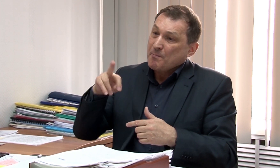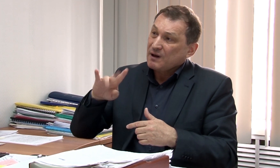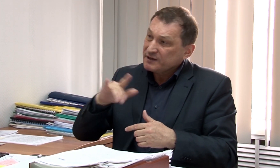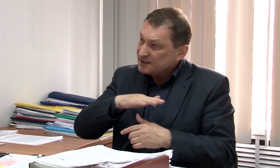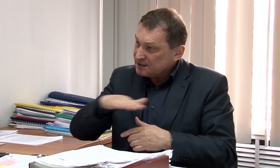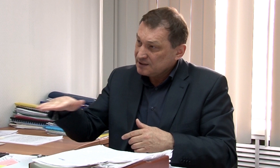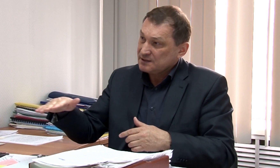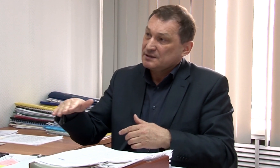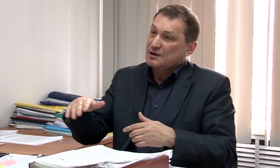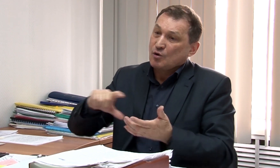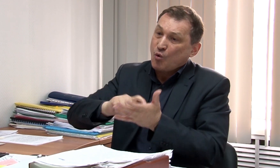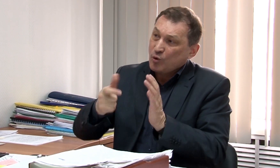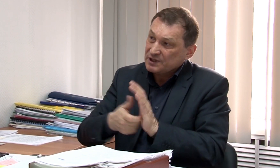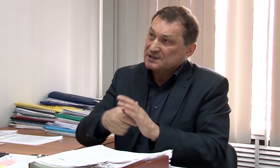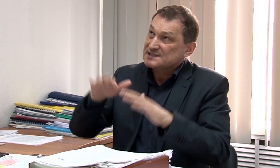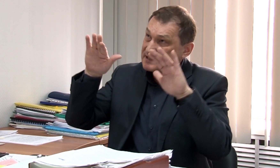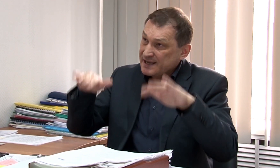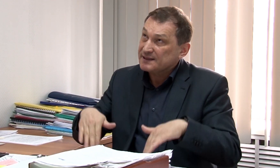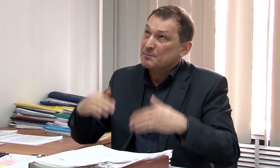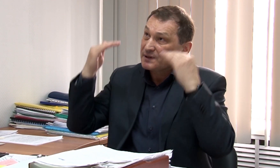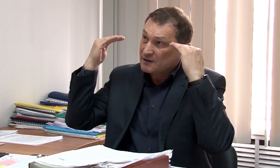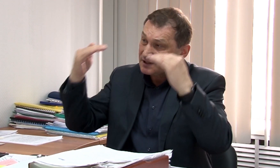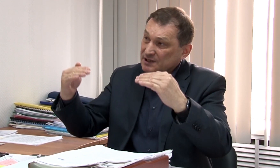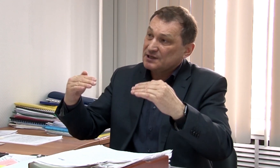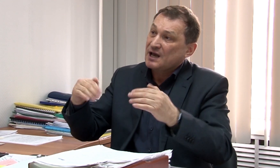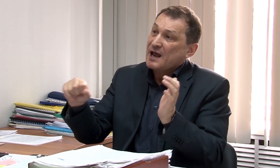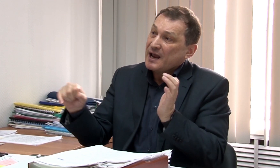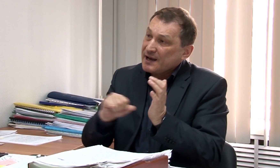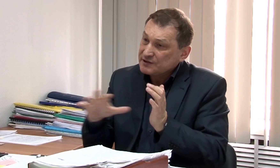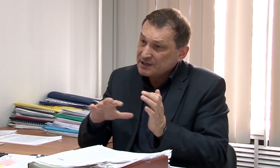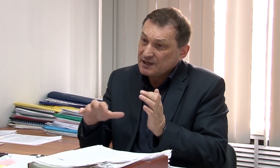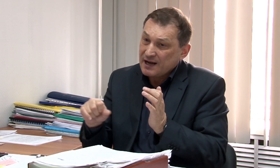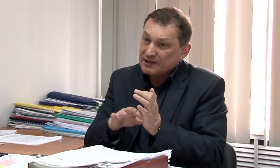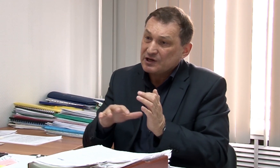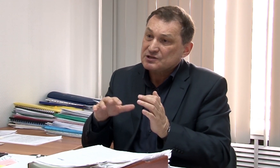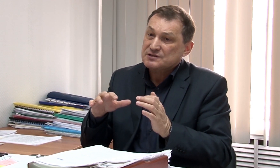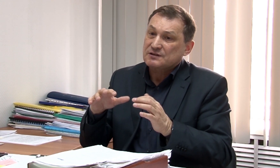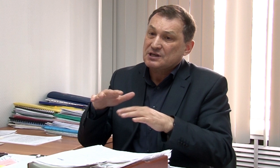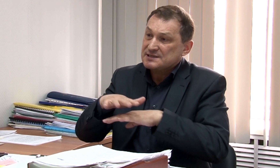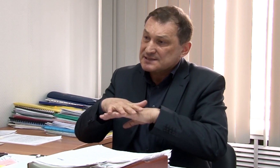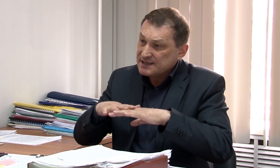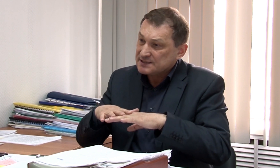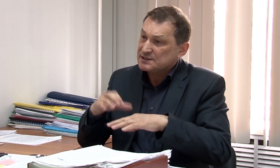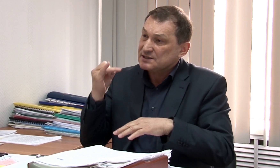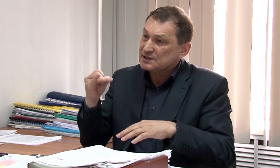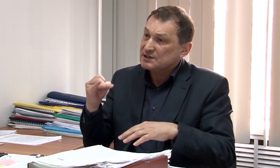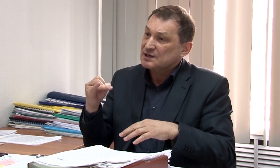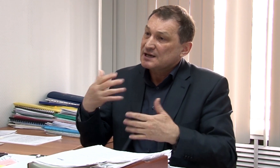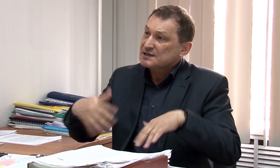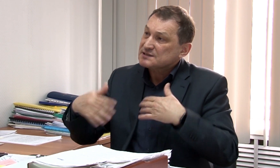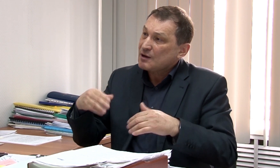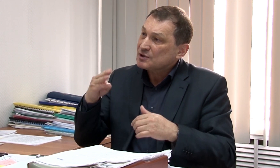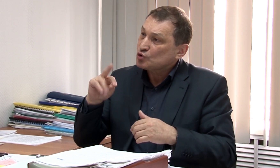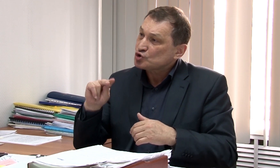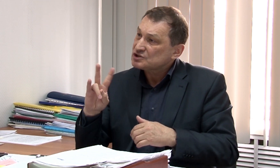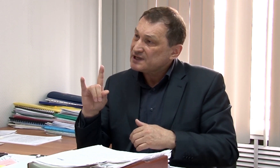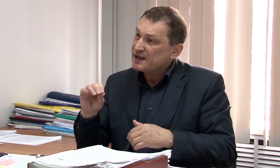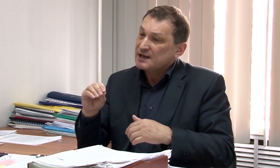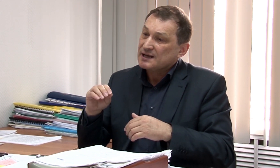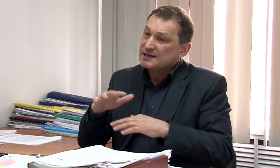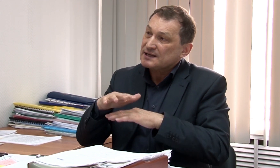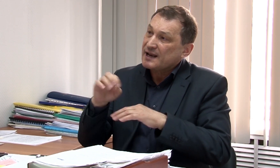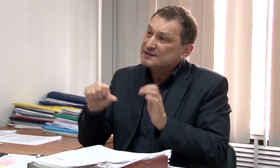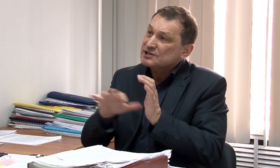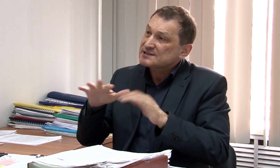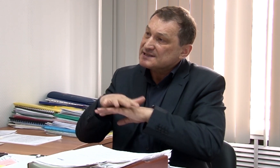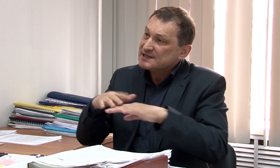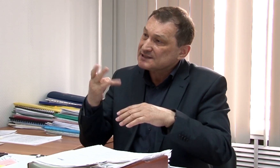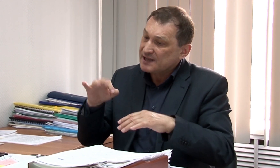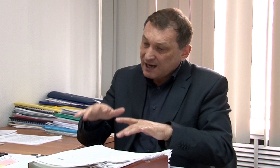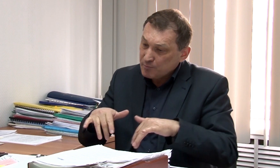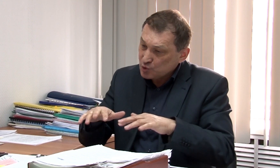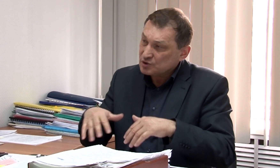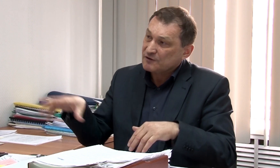Полы, комнаты, стены, потолки, электрические сети и слаботочные электрические сети (для компьютеров) -